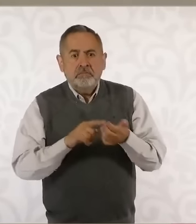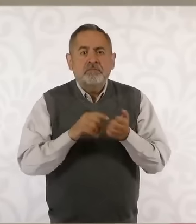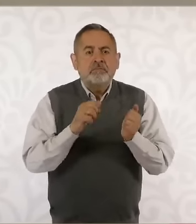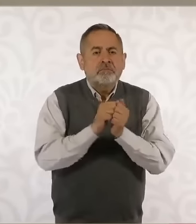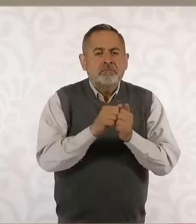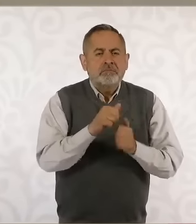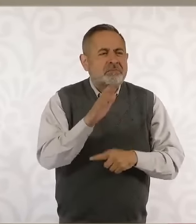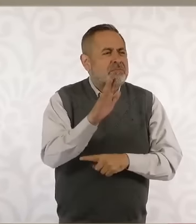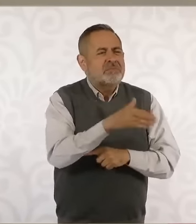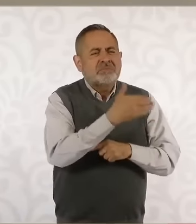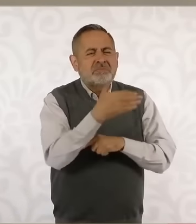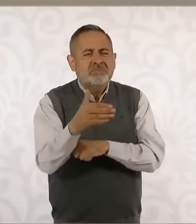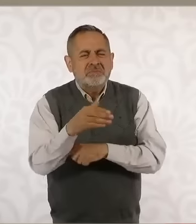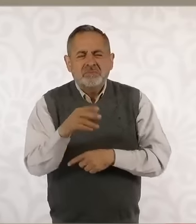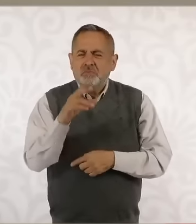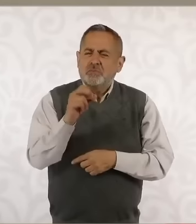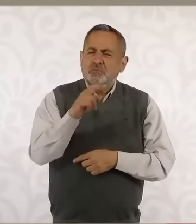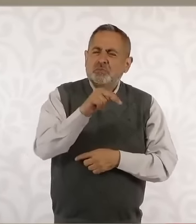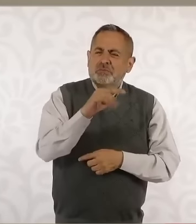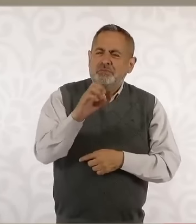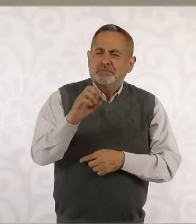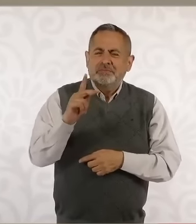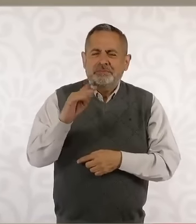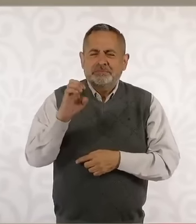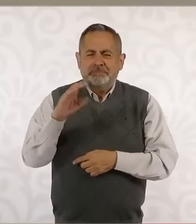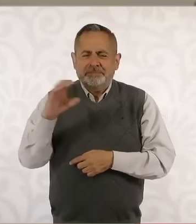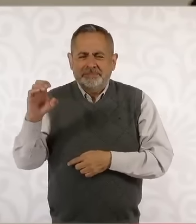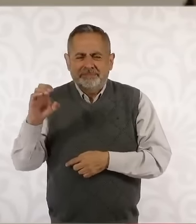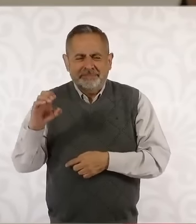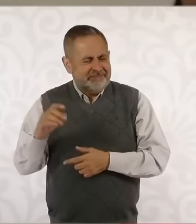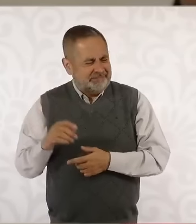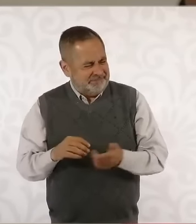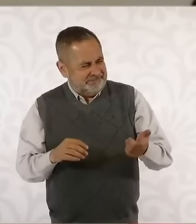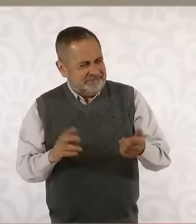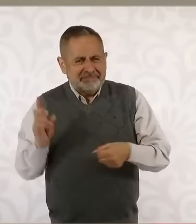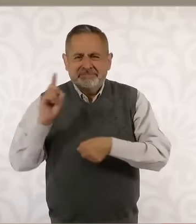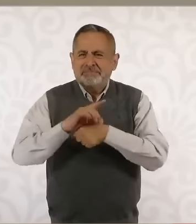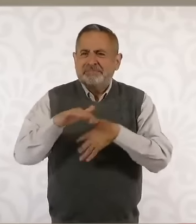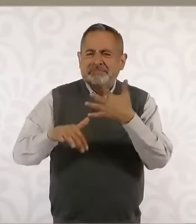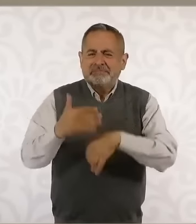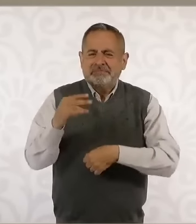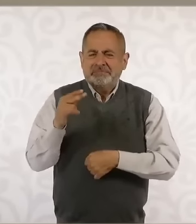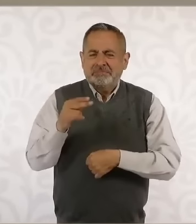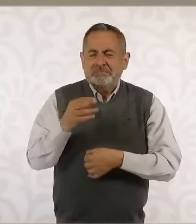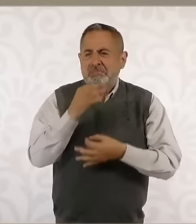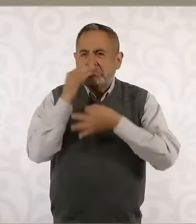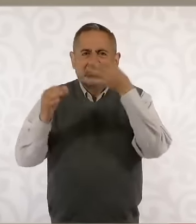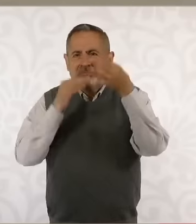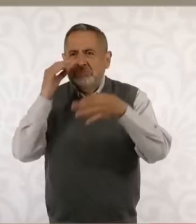One Piece que buscan hacer esta convocatoria el 15 de noviembre a través de una confusión